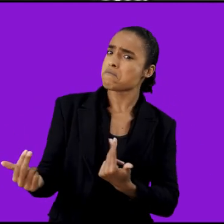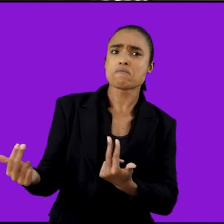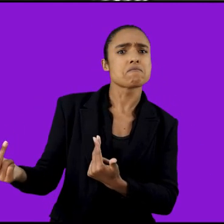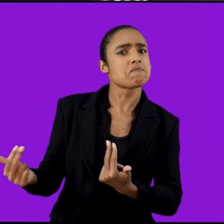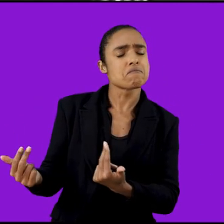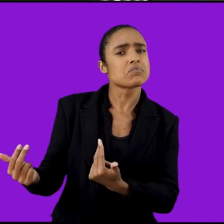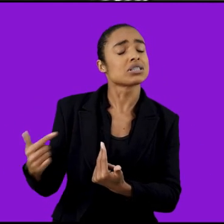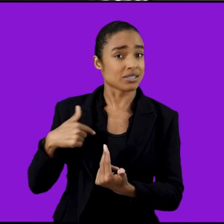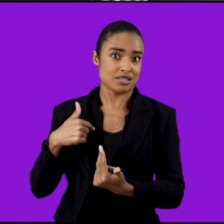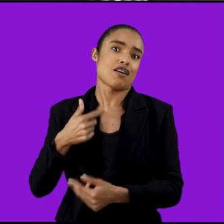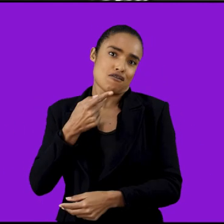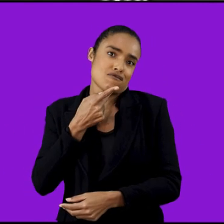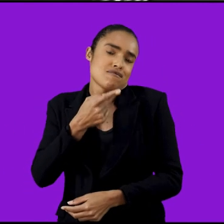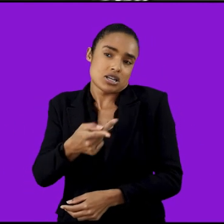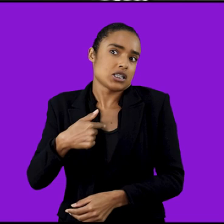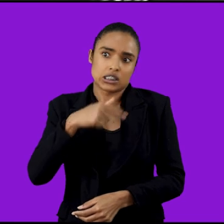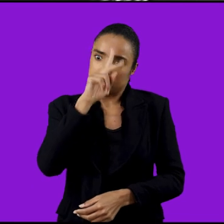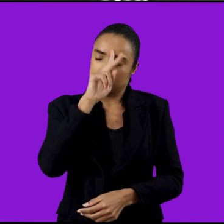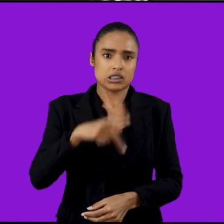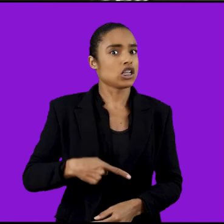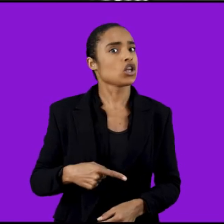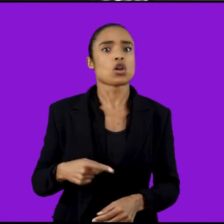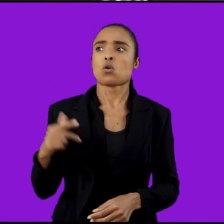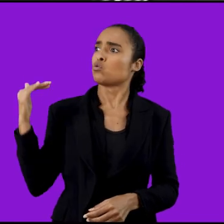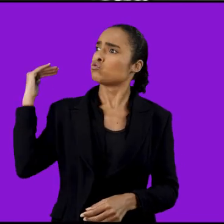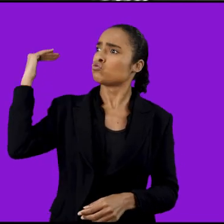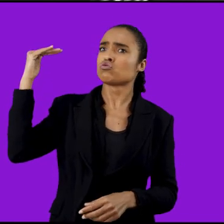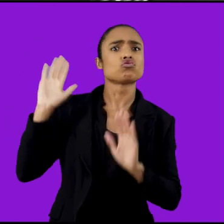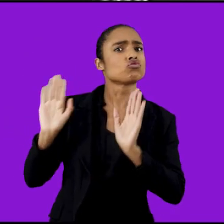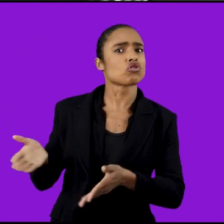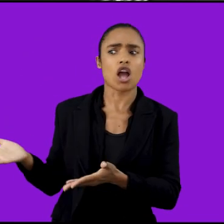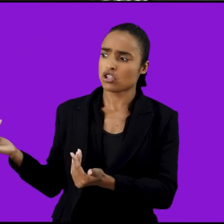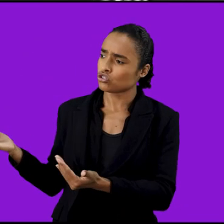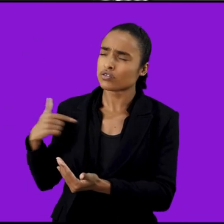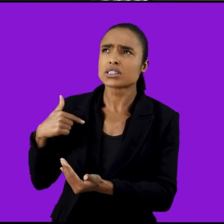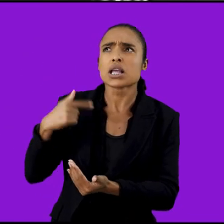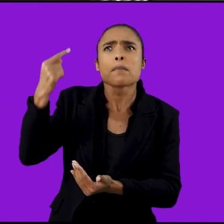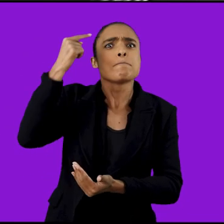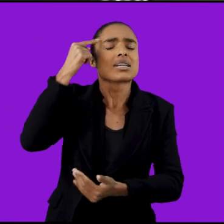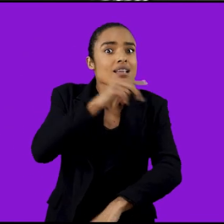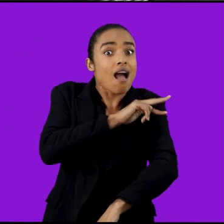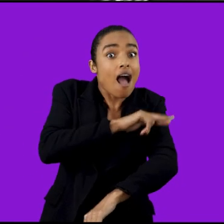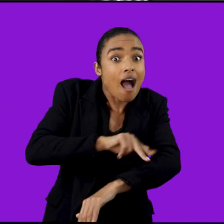Te falo disso porque comigo foi muito tardio. Eu lembro que a primeira vez que eu pensei “raça” mesmo. A pela primeira vez eu tinha 18 anos.